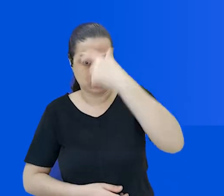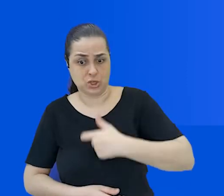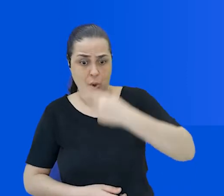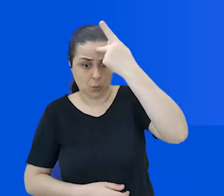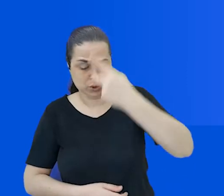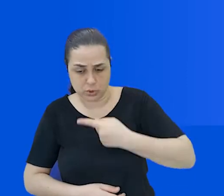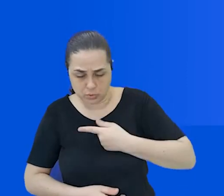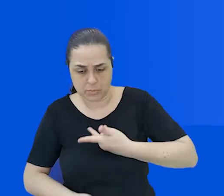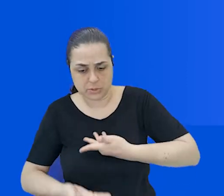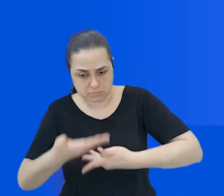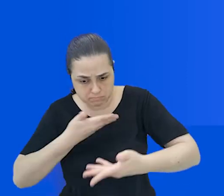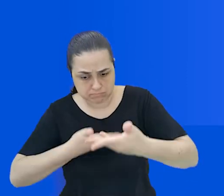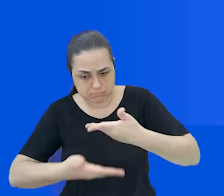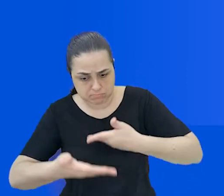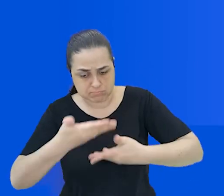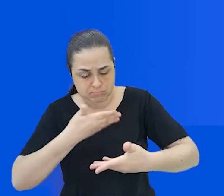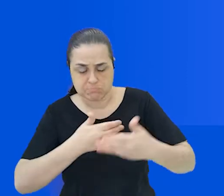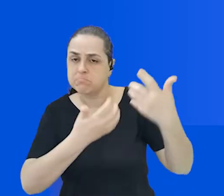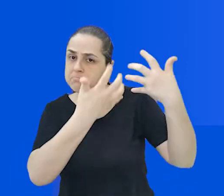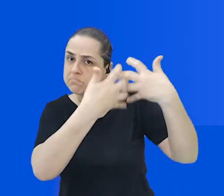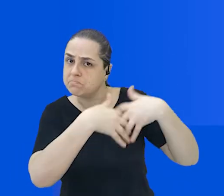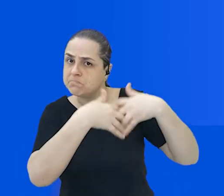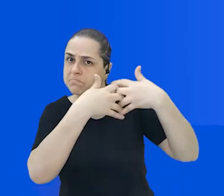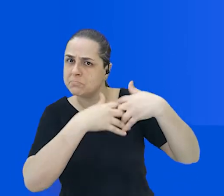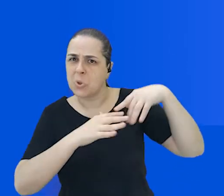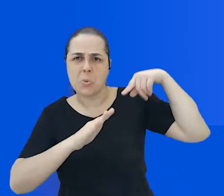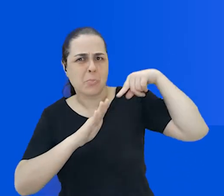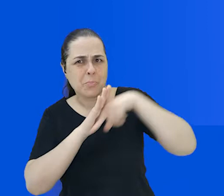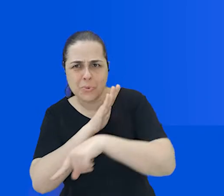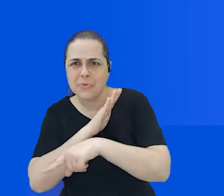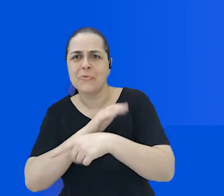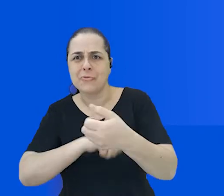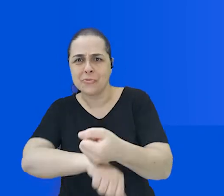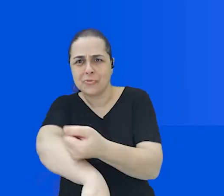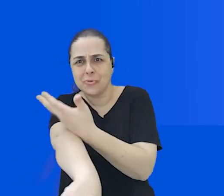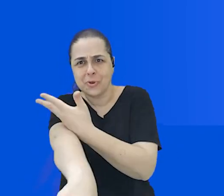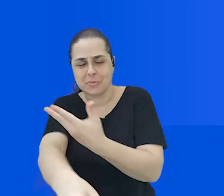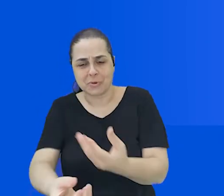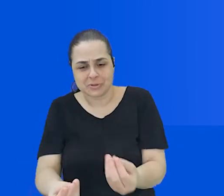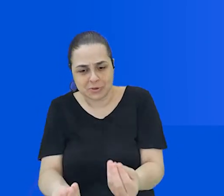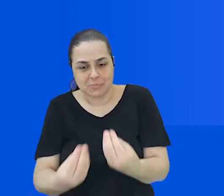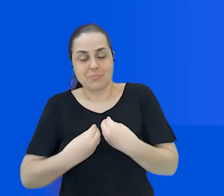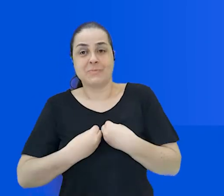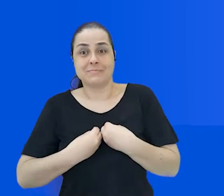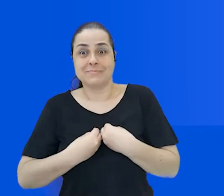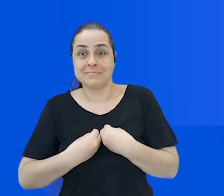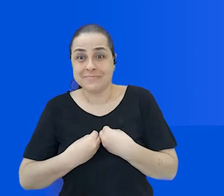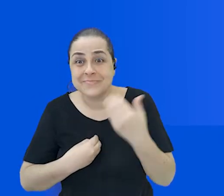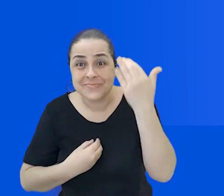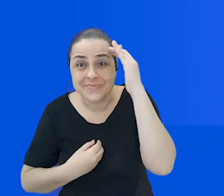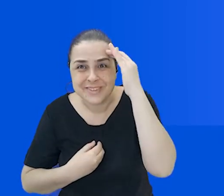Acho que é um diálogo bem profundo. Aí que as emoções podem nos ofertar. Fez sentido?